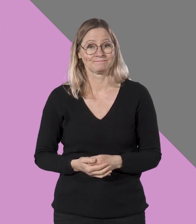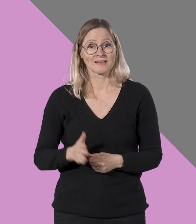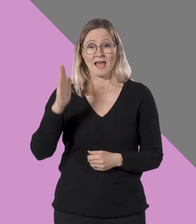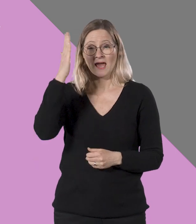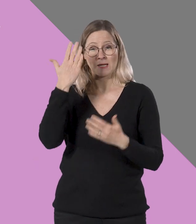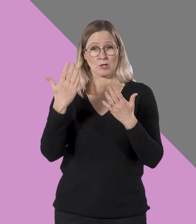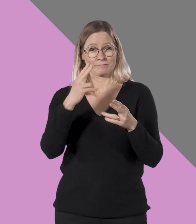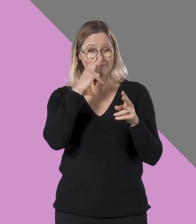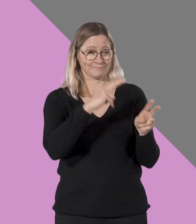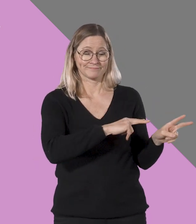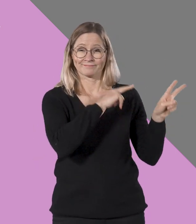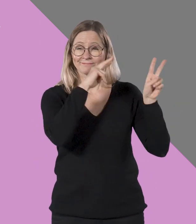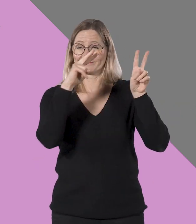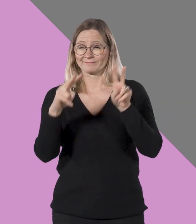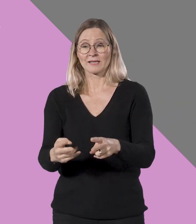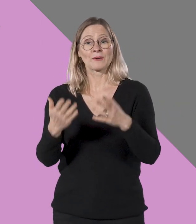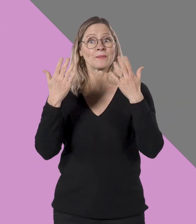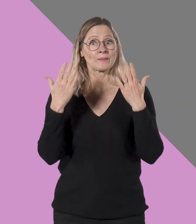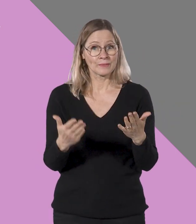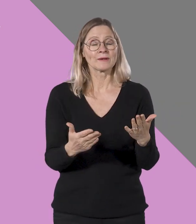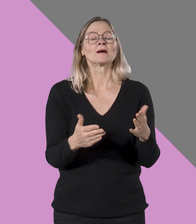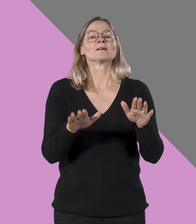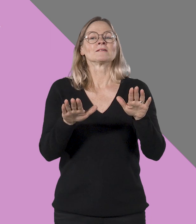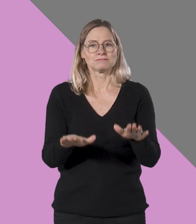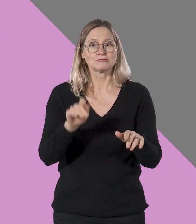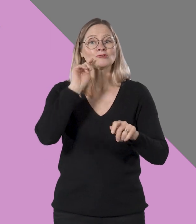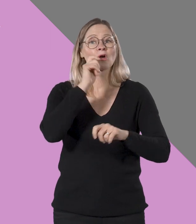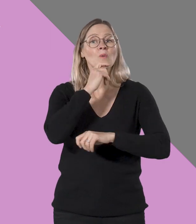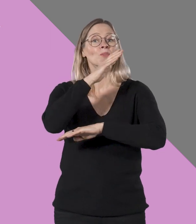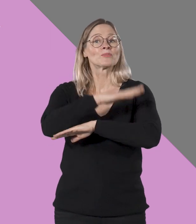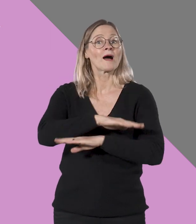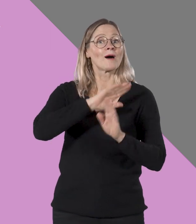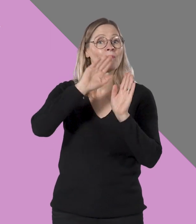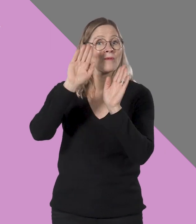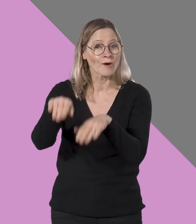Ajankohtaiskatsaus jää nyt joulutauolle.